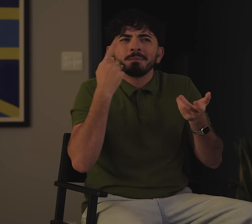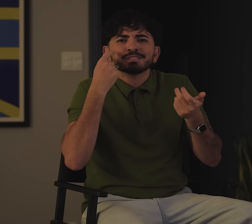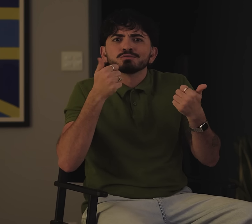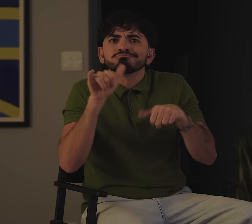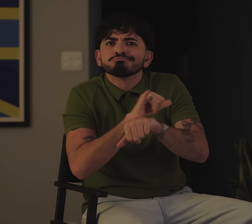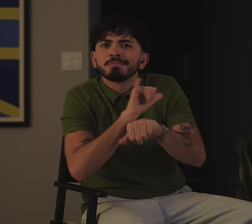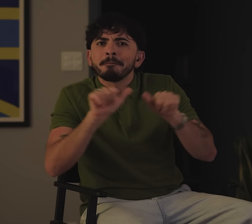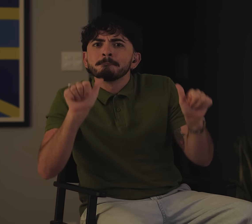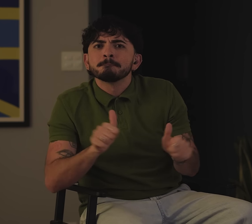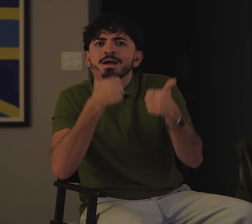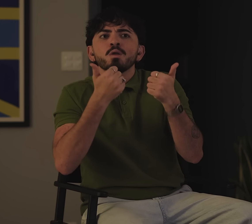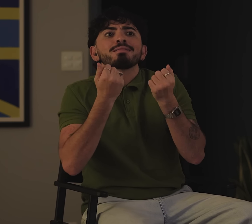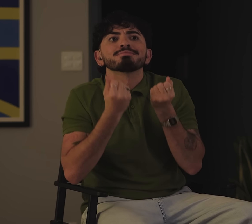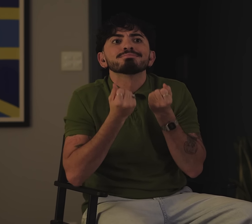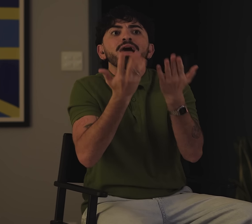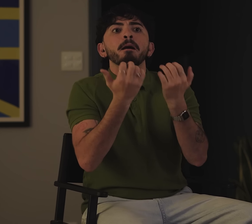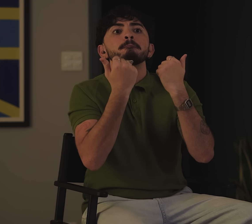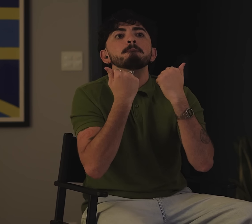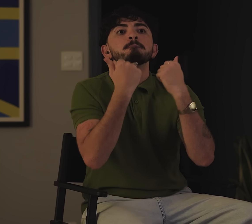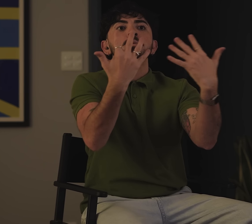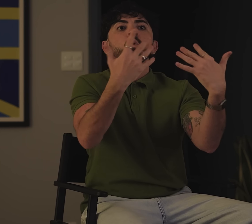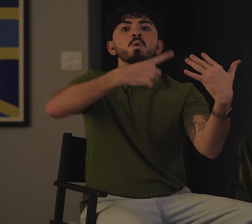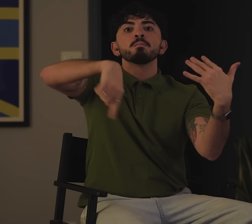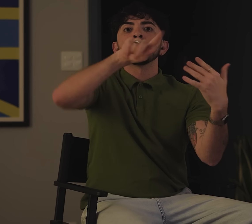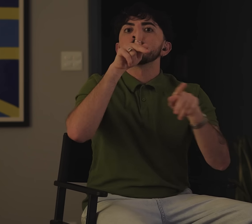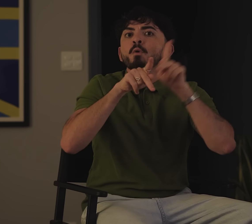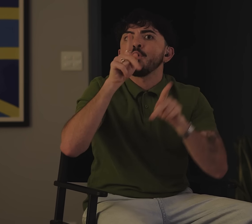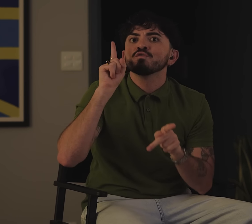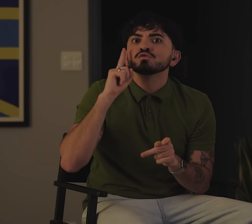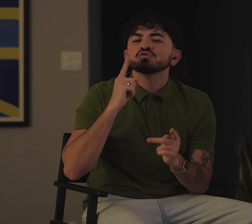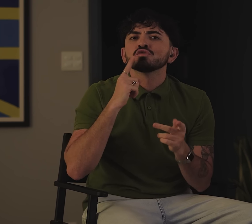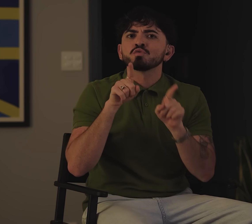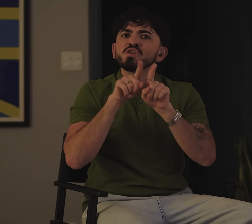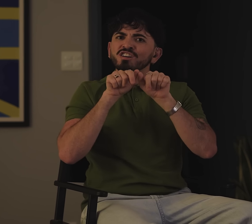“Como ter uma estratégia para trazer mais visibilidade para o nosso povo?”